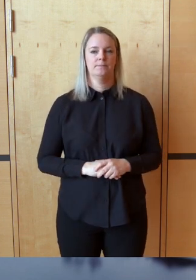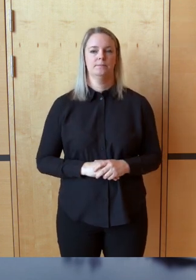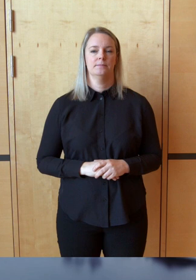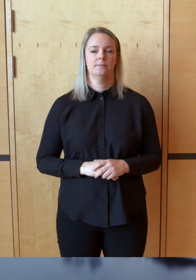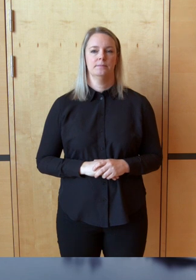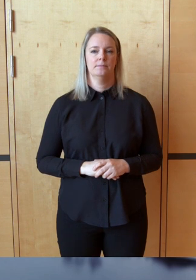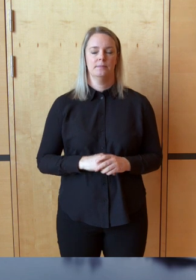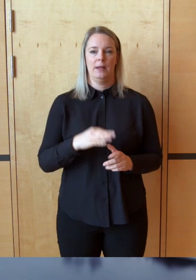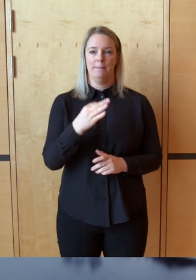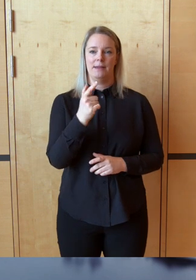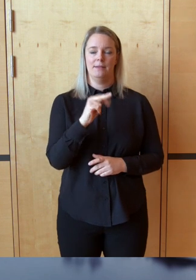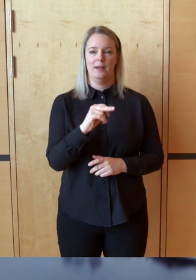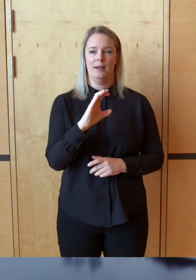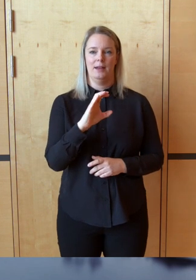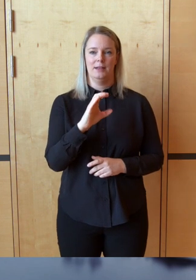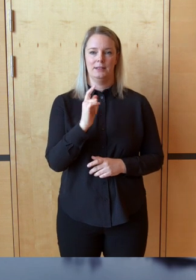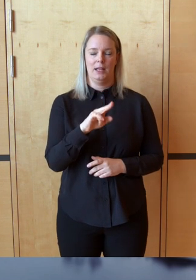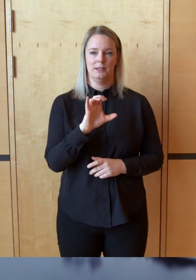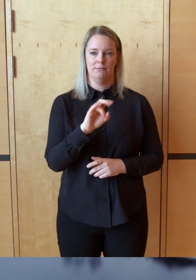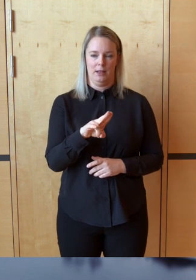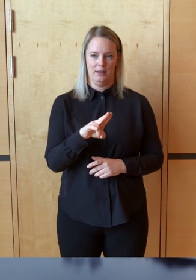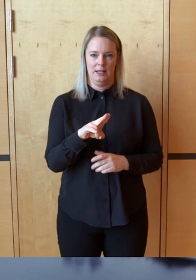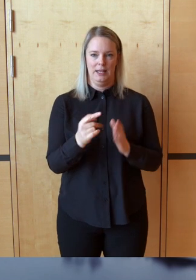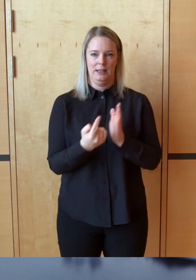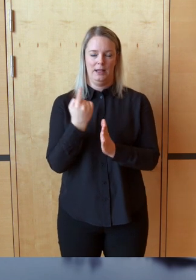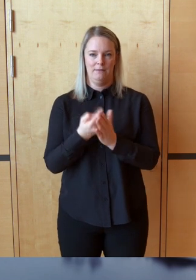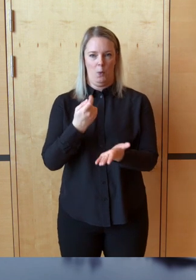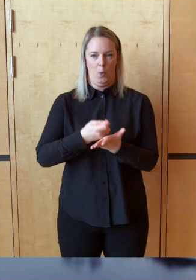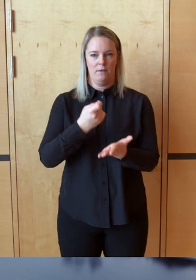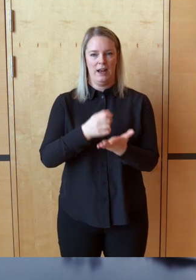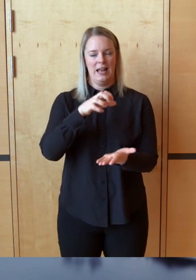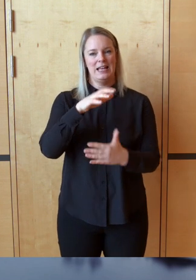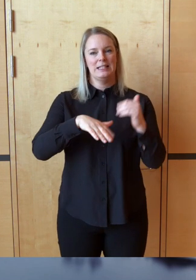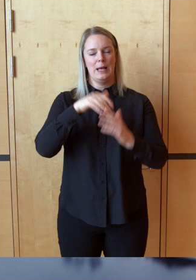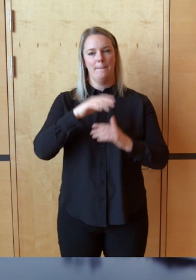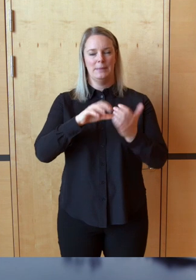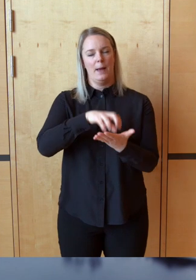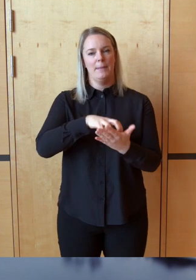Peter Stensson tillförordnad ordförande i samhällsbyggnadsnämnden berättade Claesson Vadå